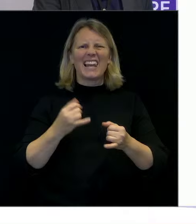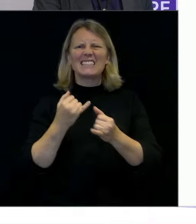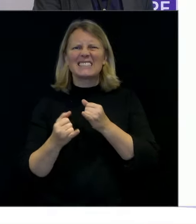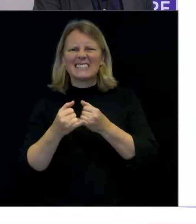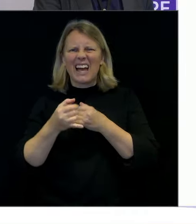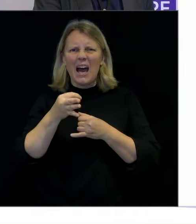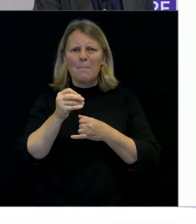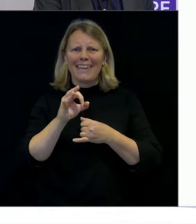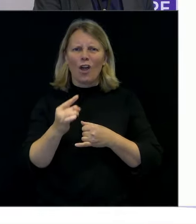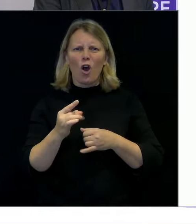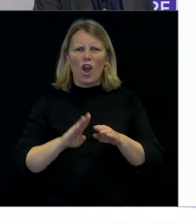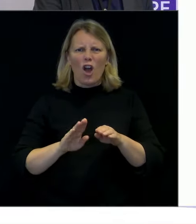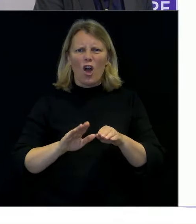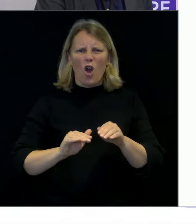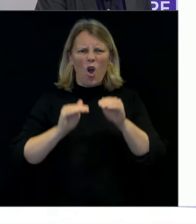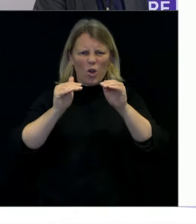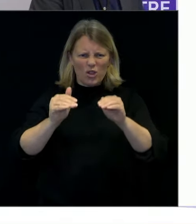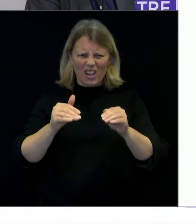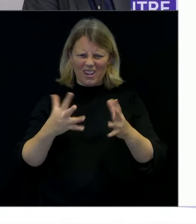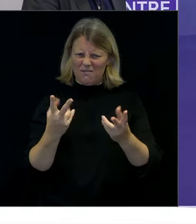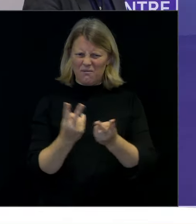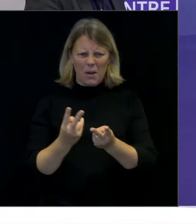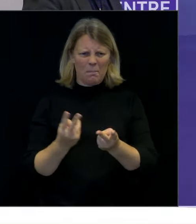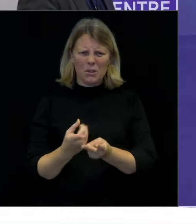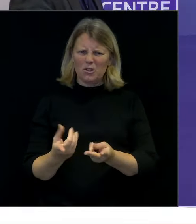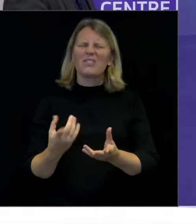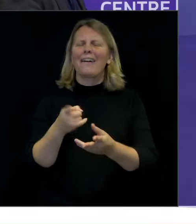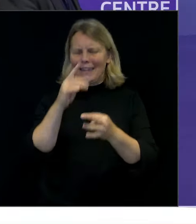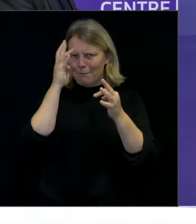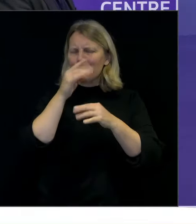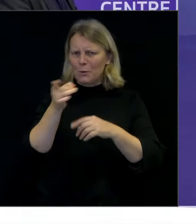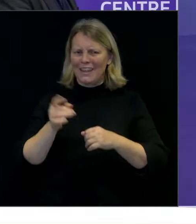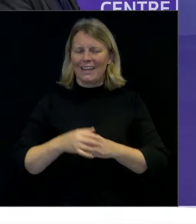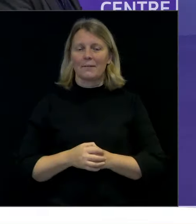Vill särskilt att ni funderar åa pedalhöjaren. Vad är det?